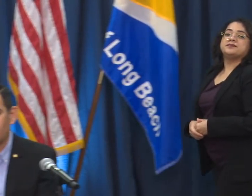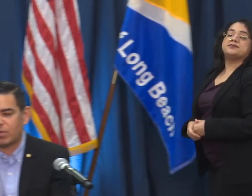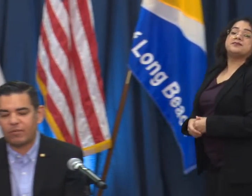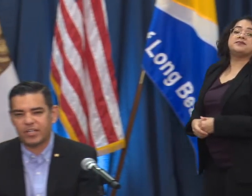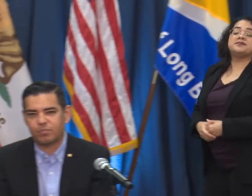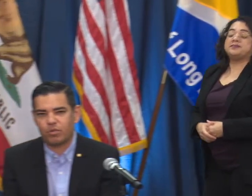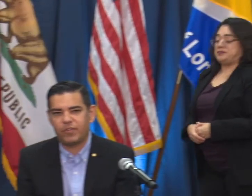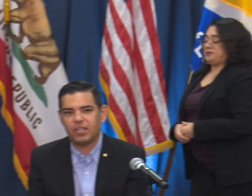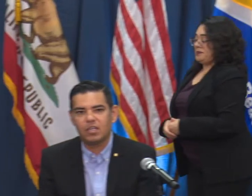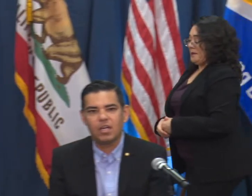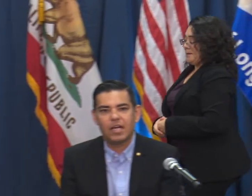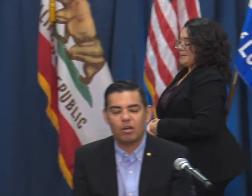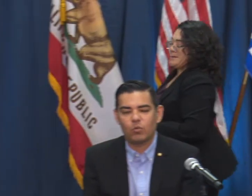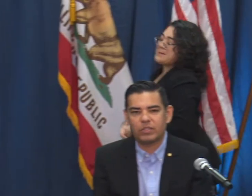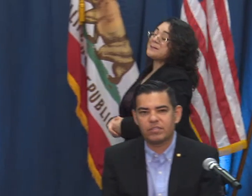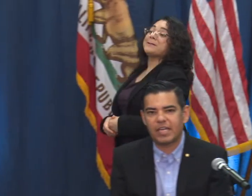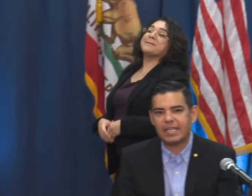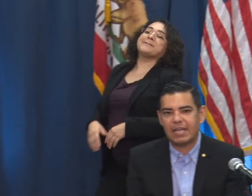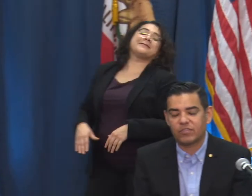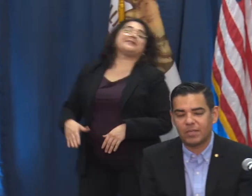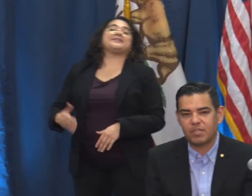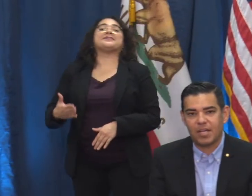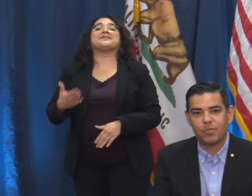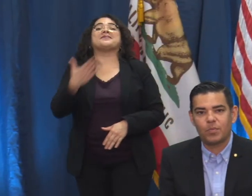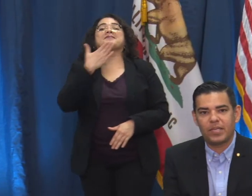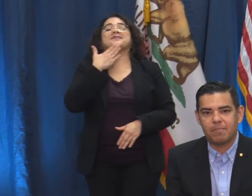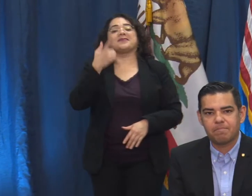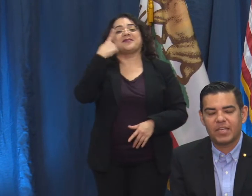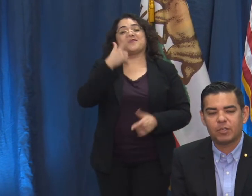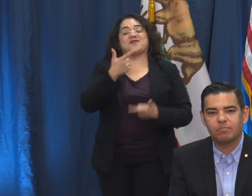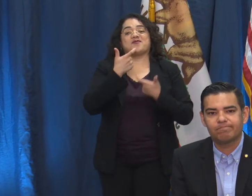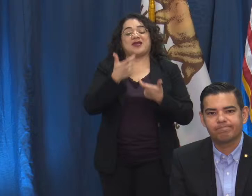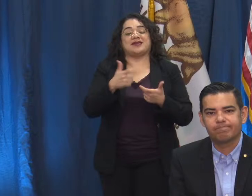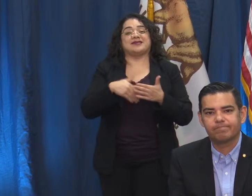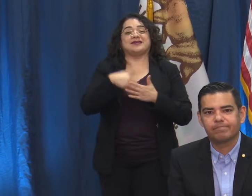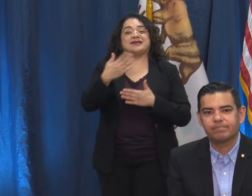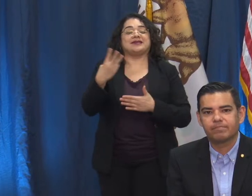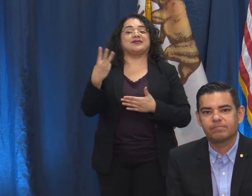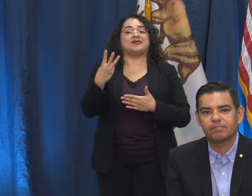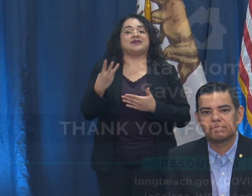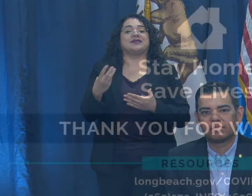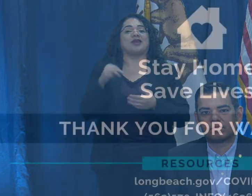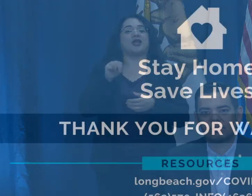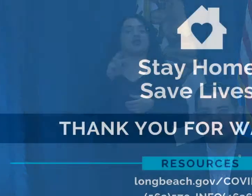have our next briefing on Wednesday at the same time 3 p.m. Thank you.